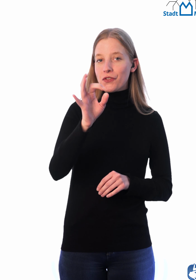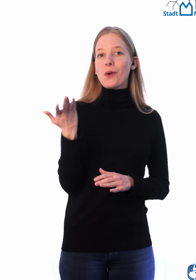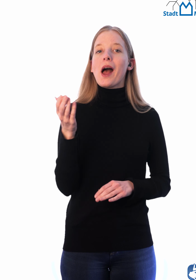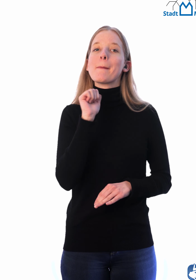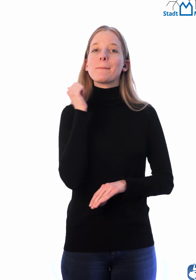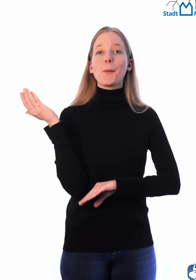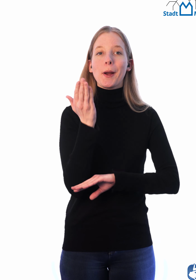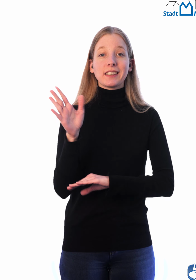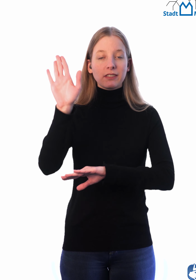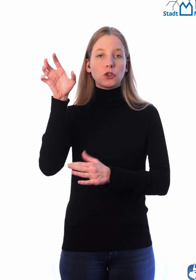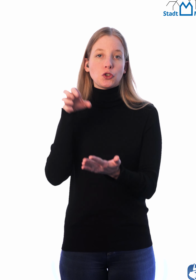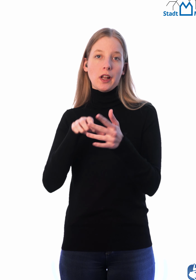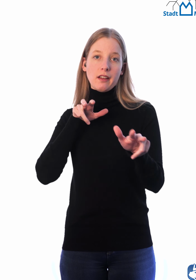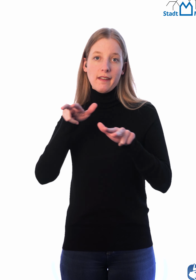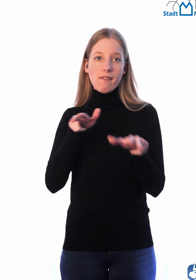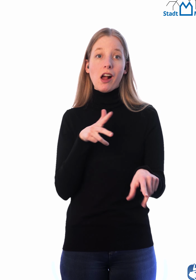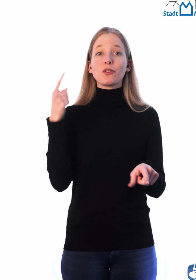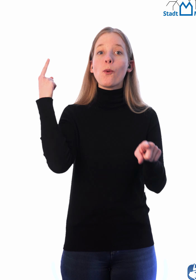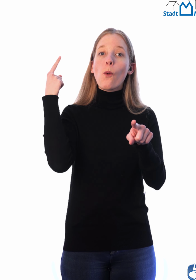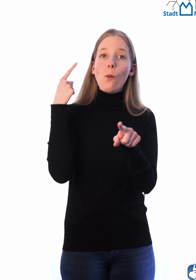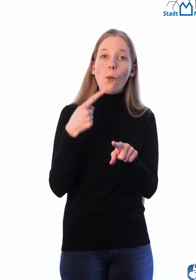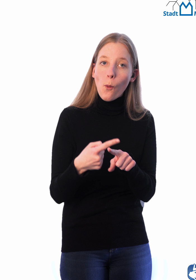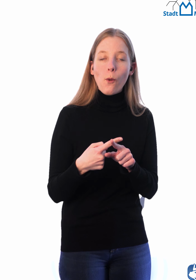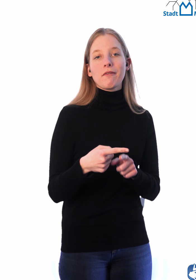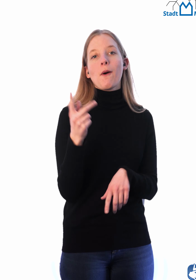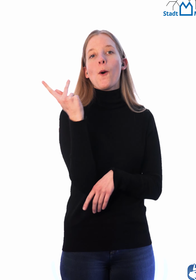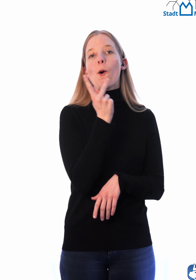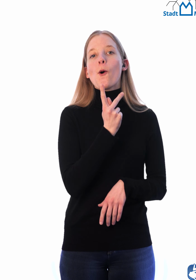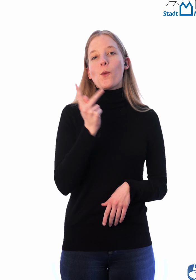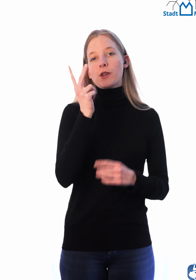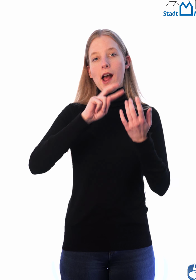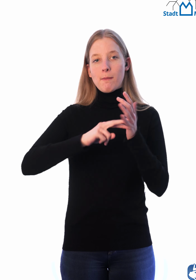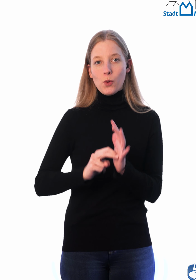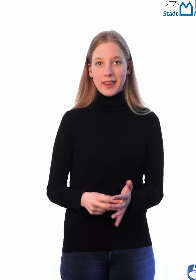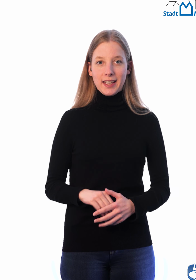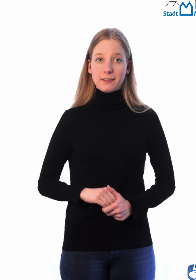zu dem Bürgerservice, der Stadtverwaltung und der Kommunalpolitik.